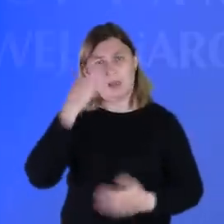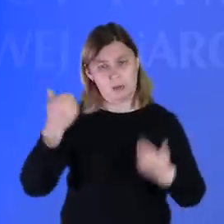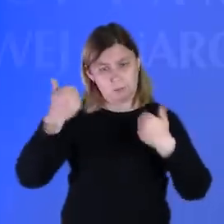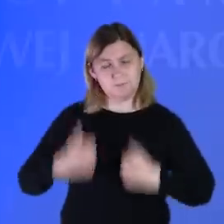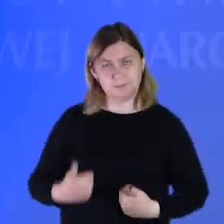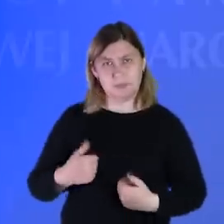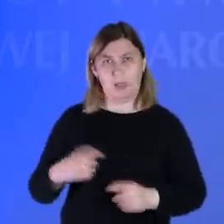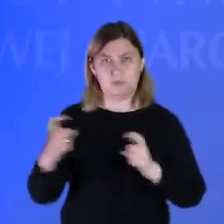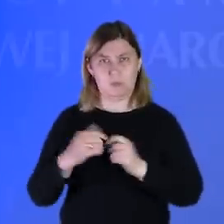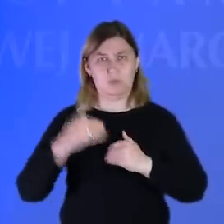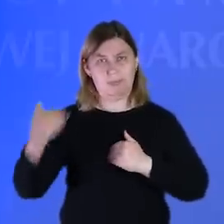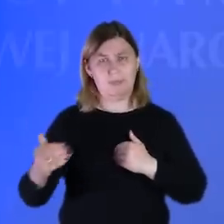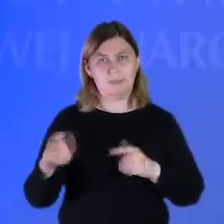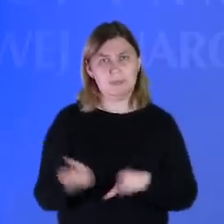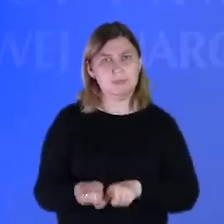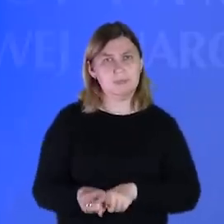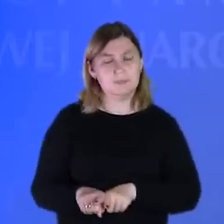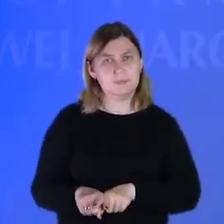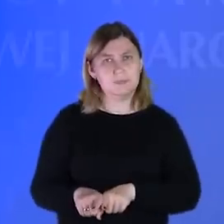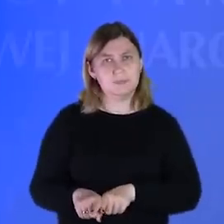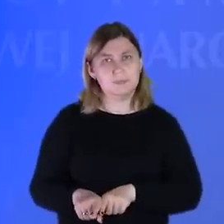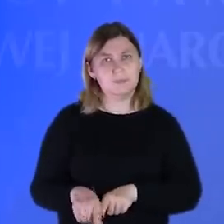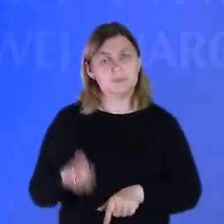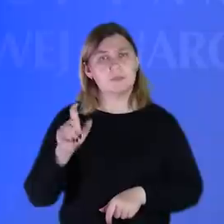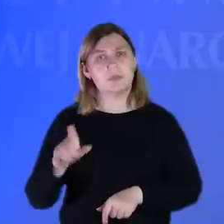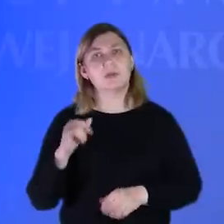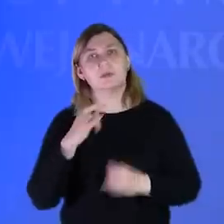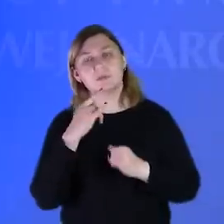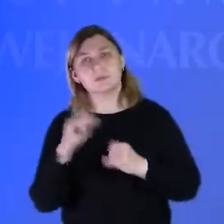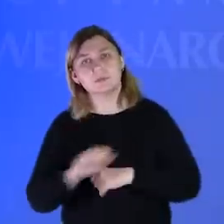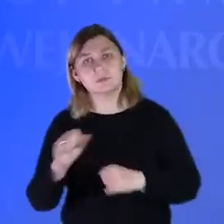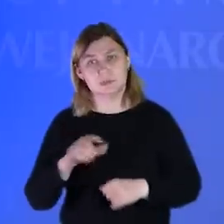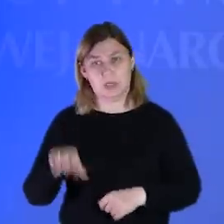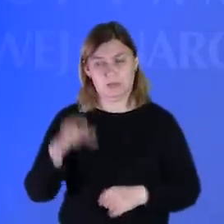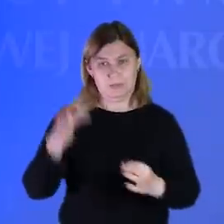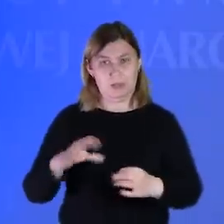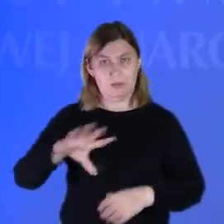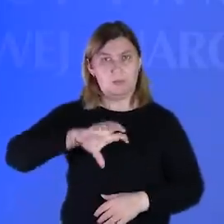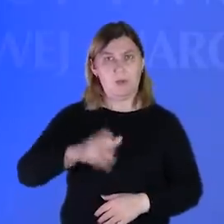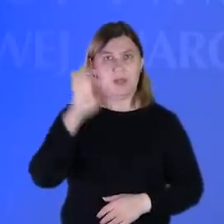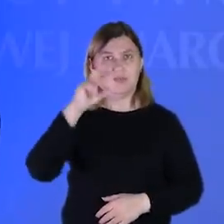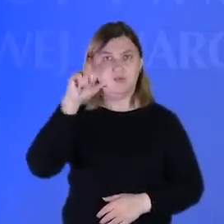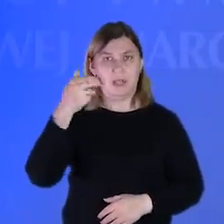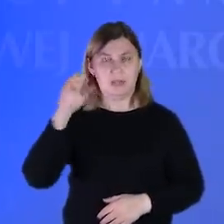jak i o sąsiadach. Innymi słowy: jesteśmy w strefie Schengen, czyli mamy całkowicie otwartą